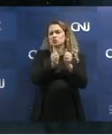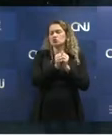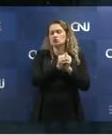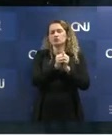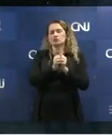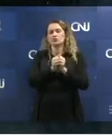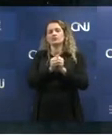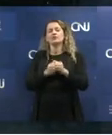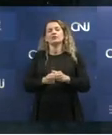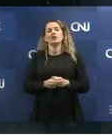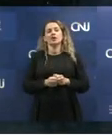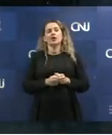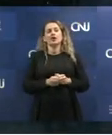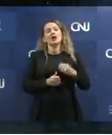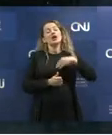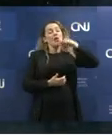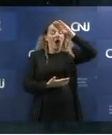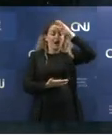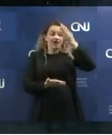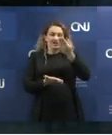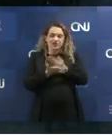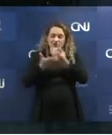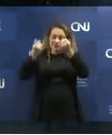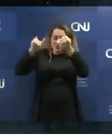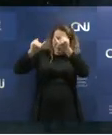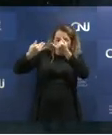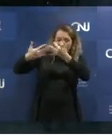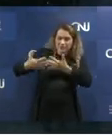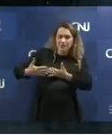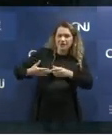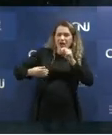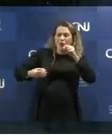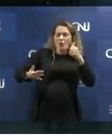para caracterizar uma infração disciplinar é preciso o elemento subjetivo que dizer